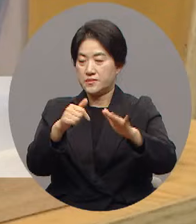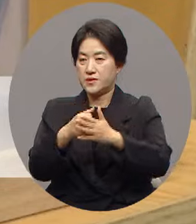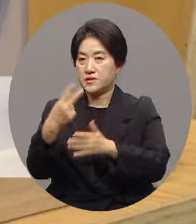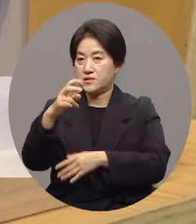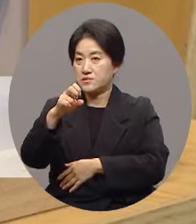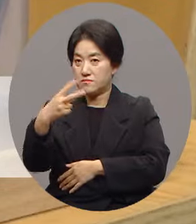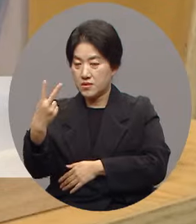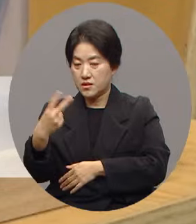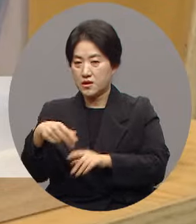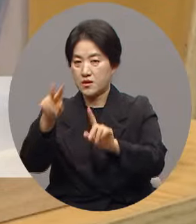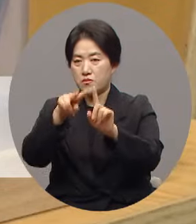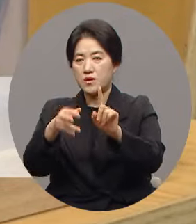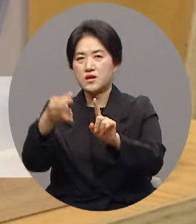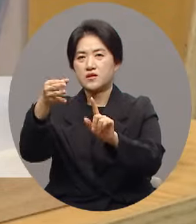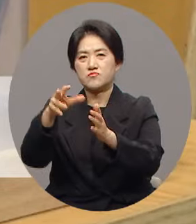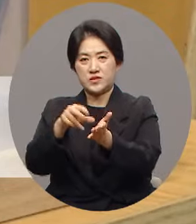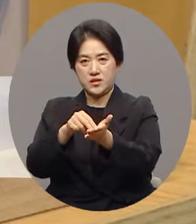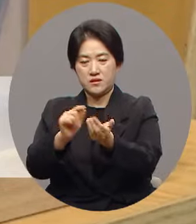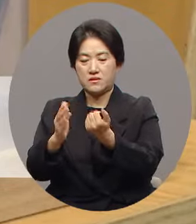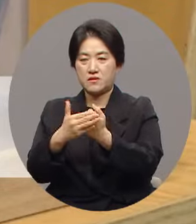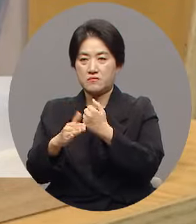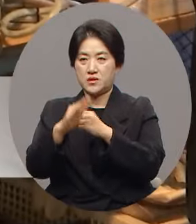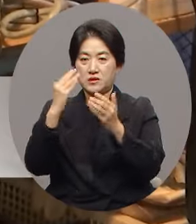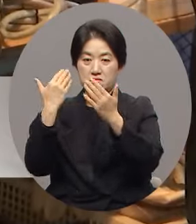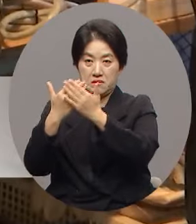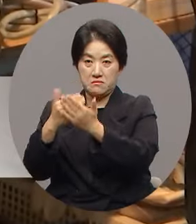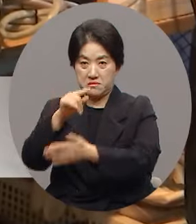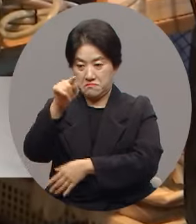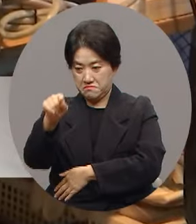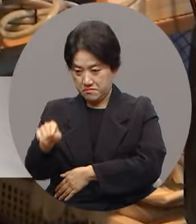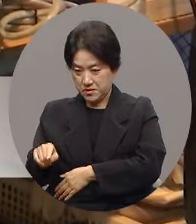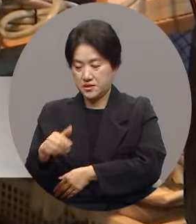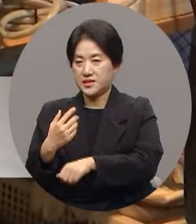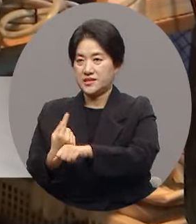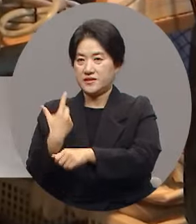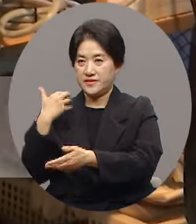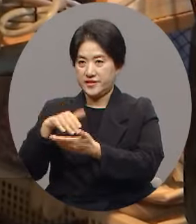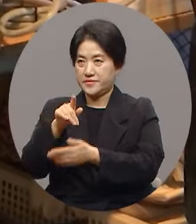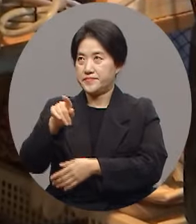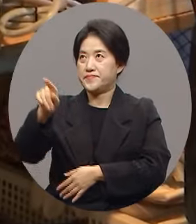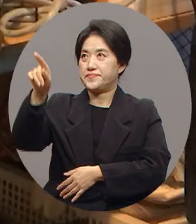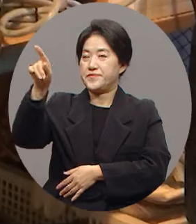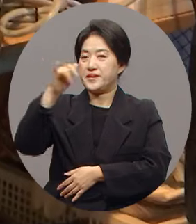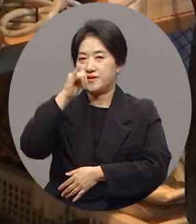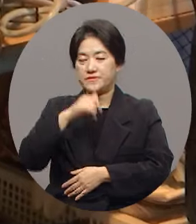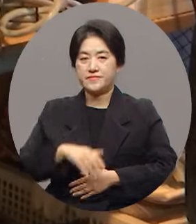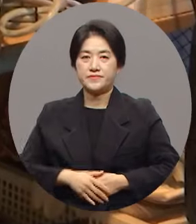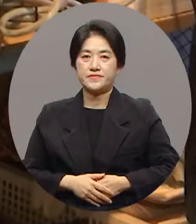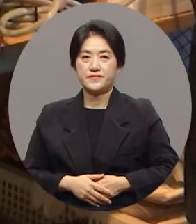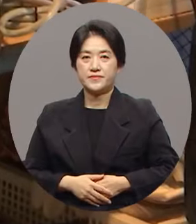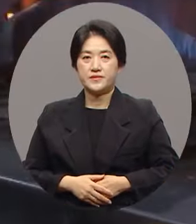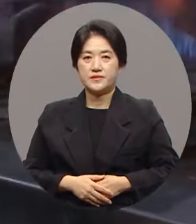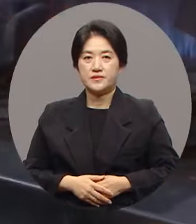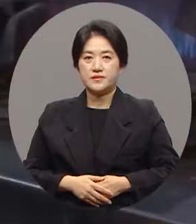연속 감소했다가 2021년에 반등했지만 2022년 환율이 상승하면서 다시 뒷걸음질